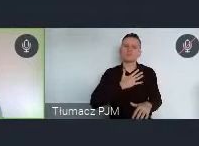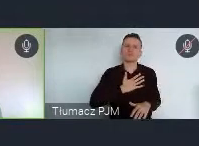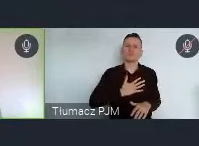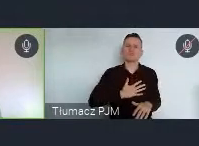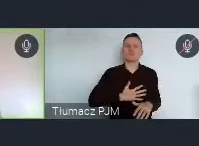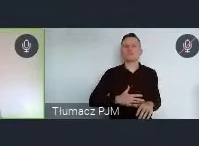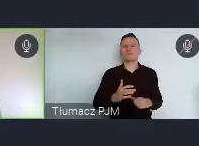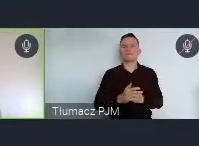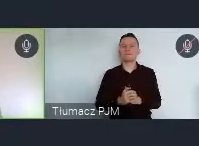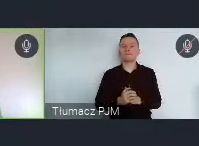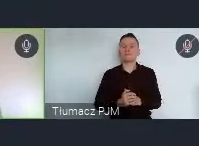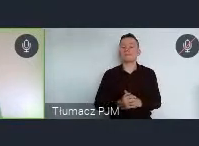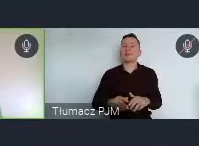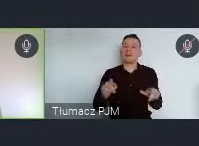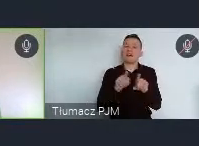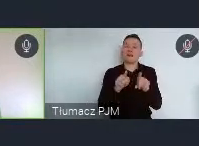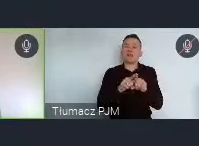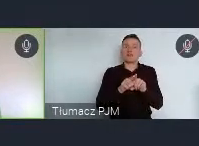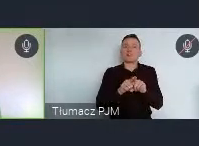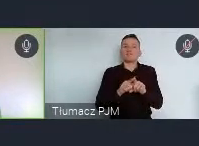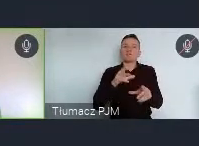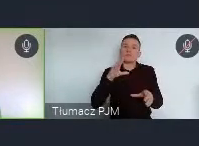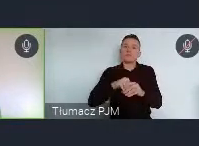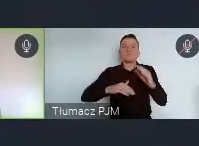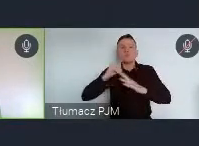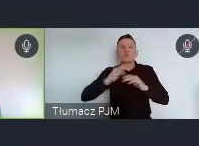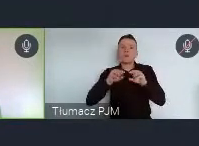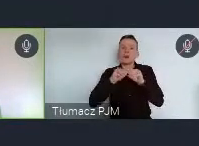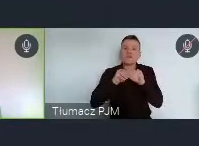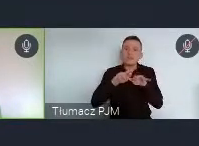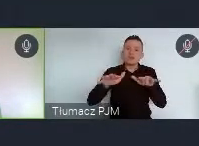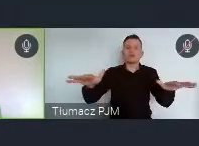ale w tym również właśnie budowę infrastruktury pieszej i rowerowej.